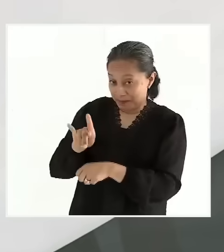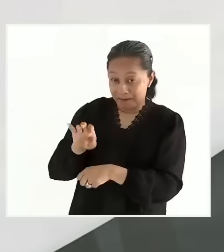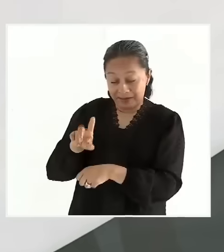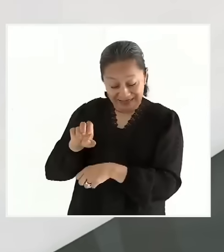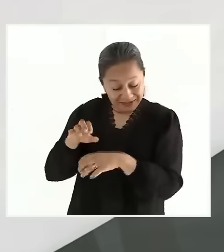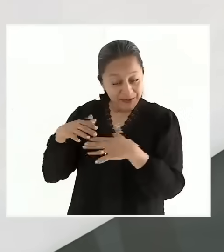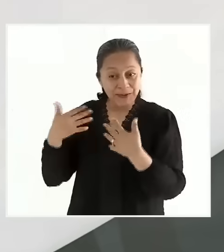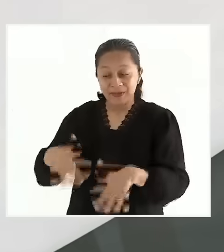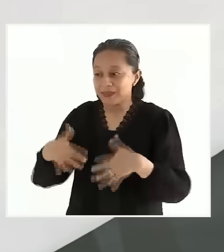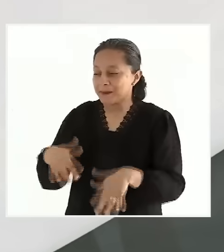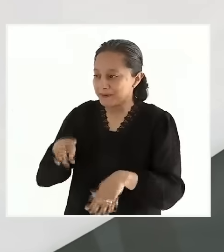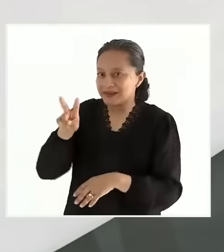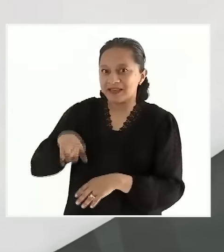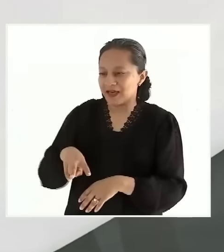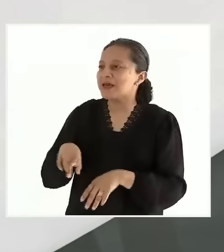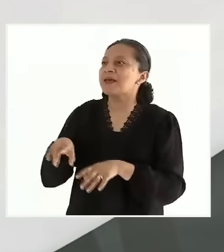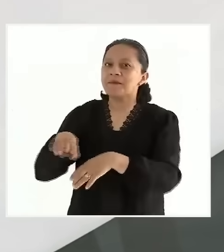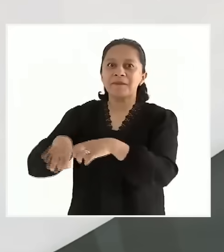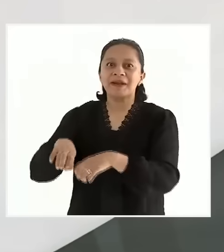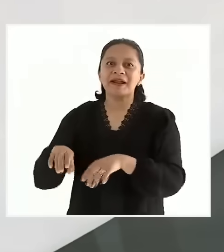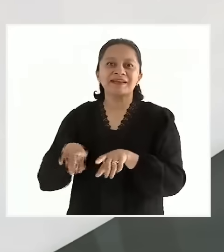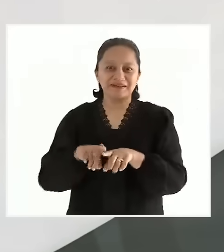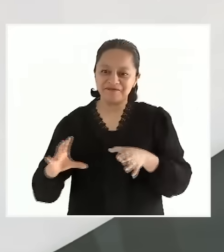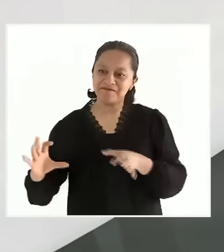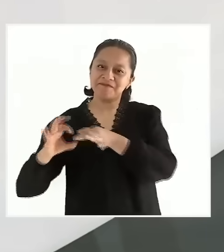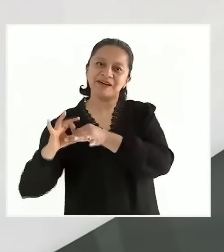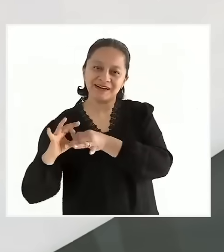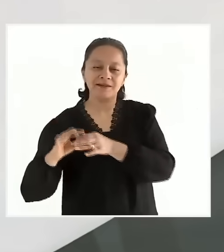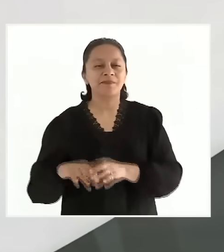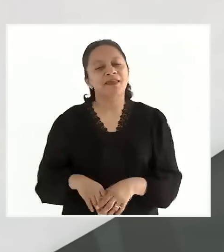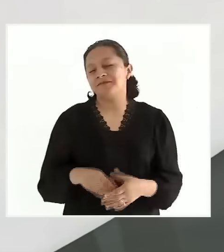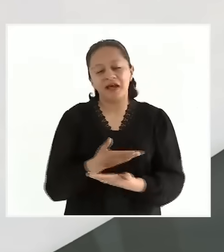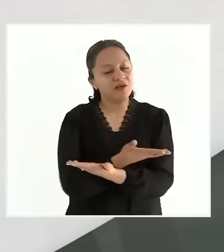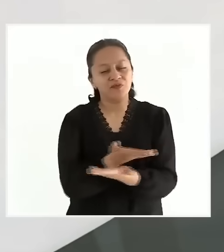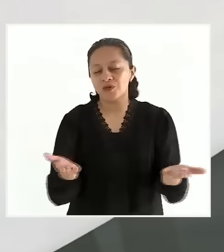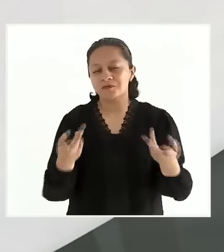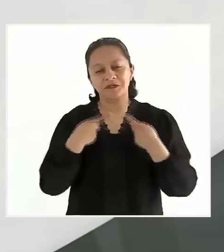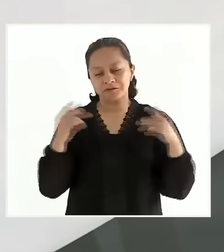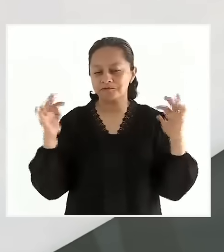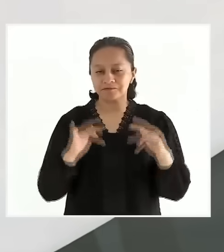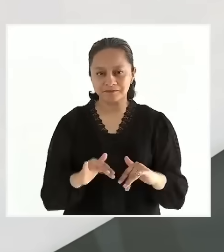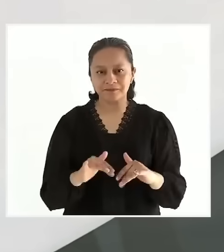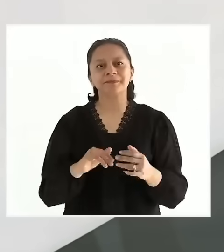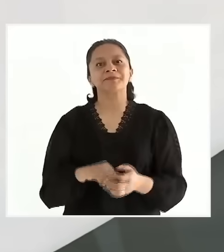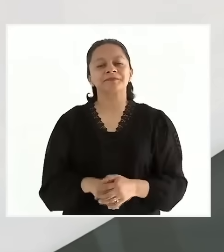aquí, nuestra otra empresa hermana, en fin, a todos y todos los presentes. Hace un poco más